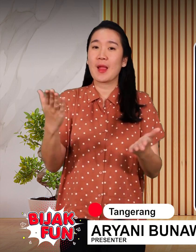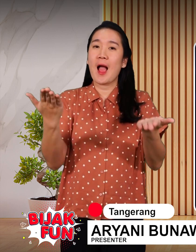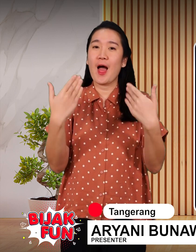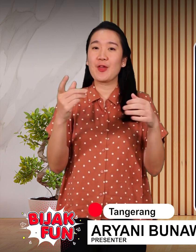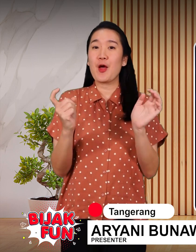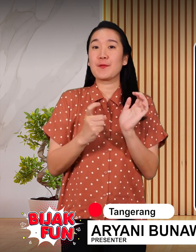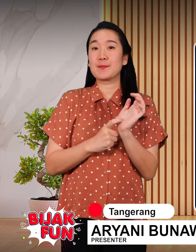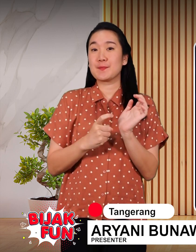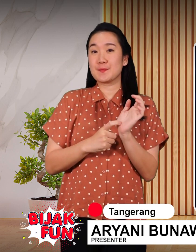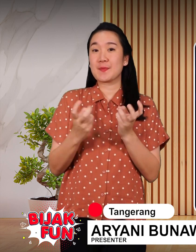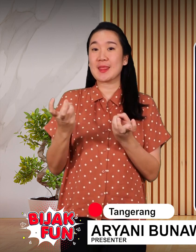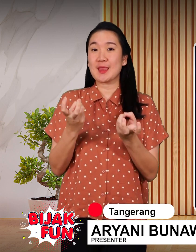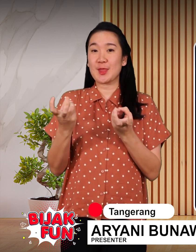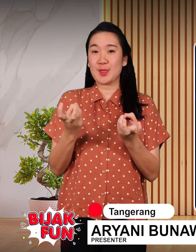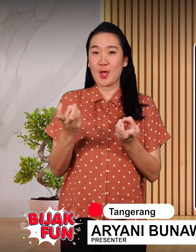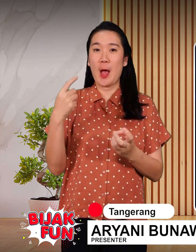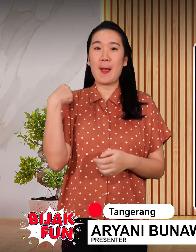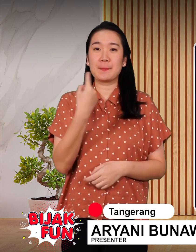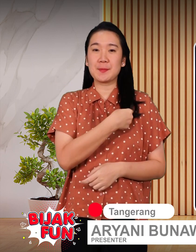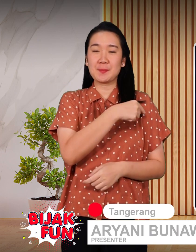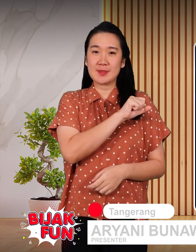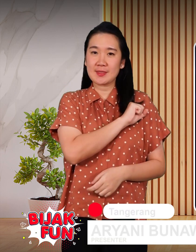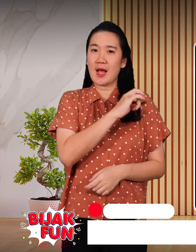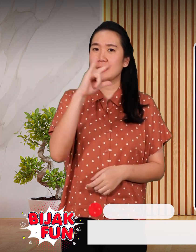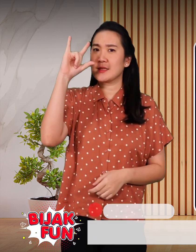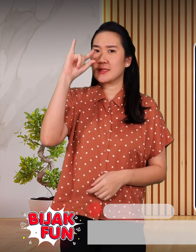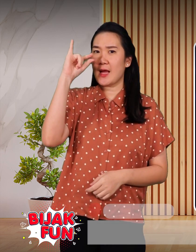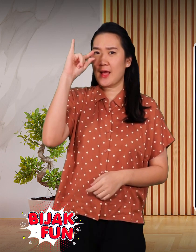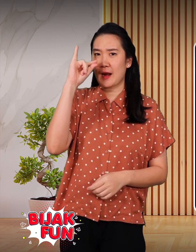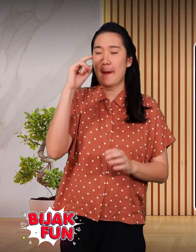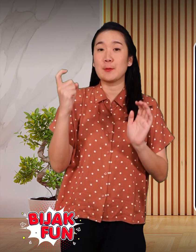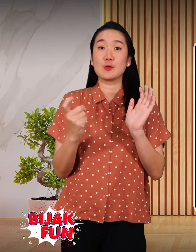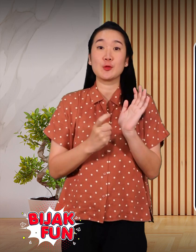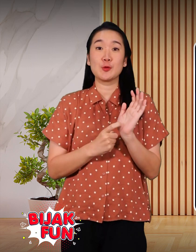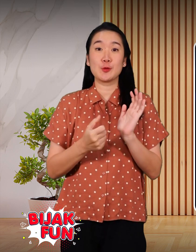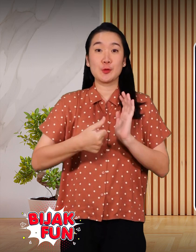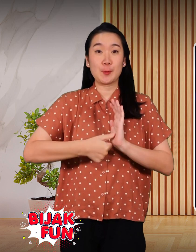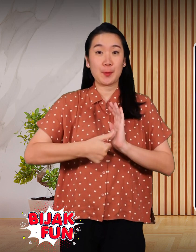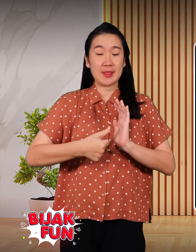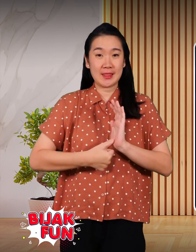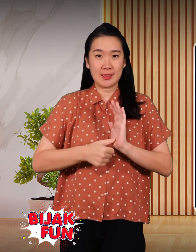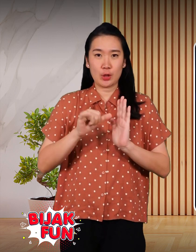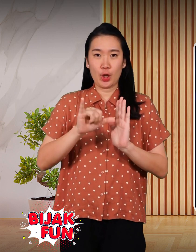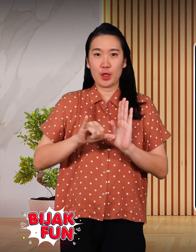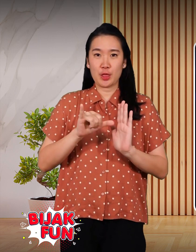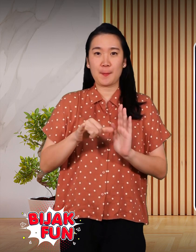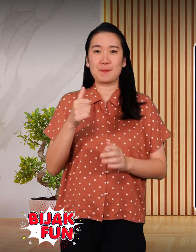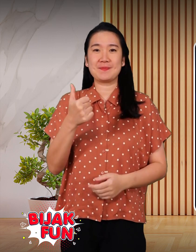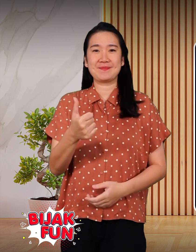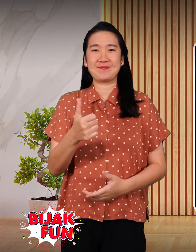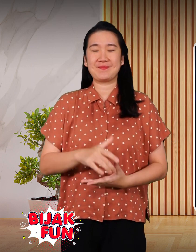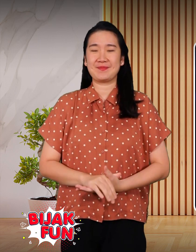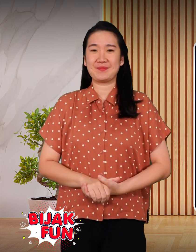Follow yuk, TikTok KamiBijak, IG, dan subscribe YouTube ok.